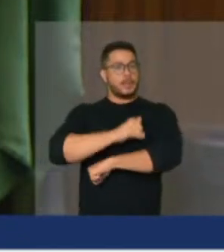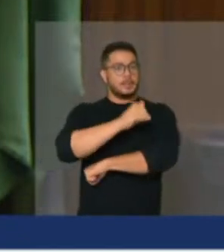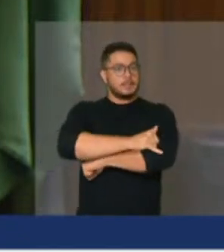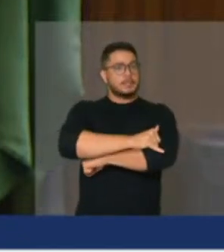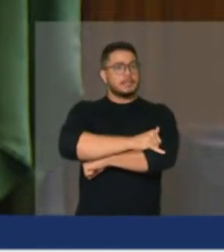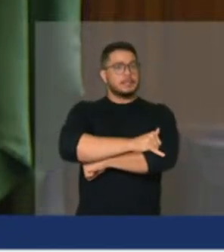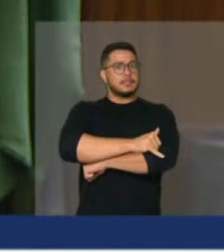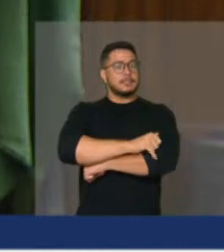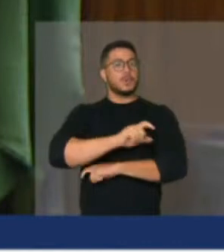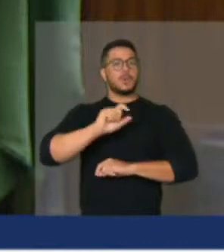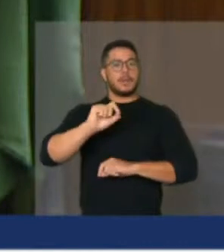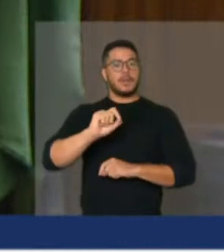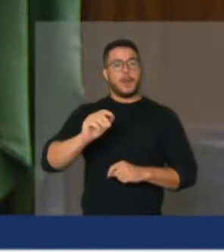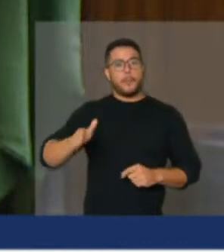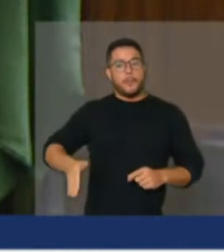ENGORDA O BOLSO DO MINISTRO. O MINISTRO JÁ EMBOLSOU MAIS DE